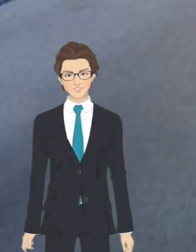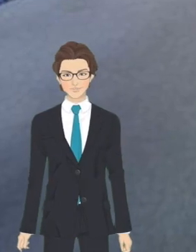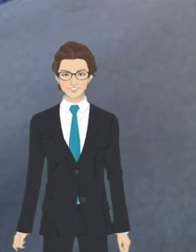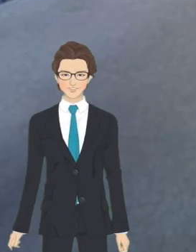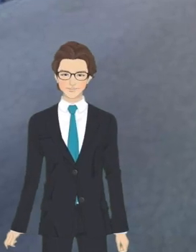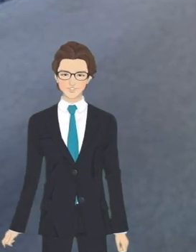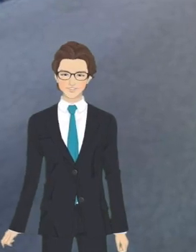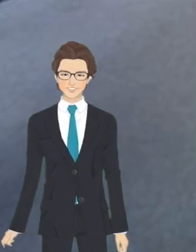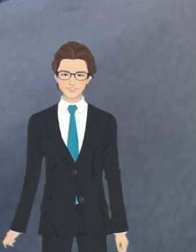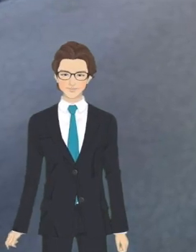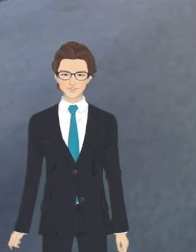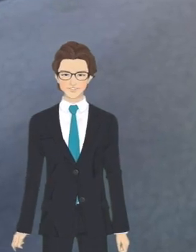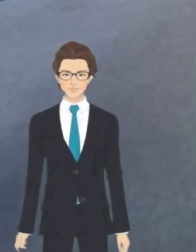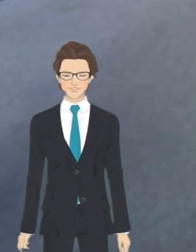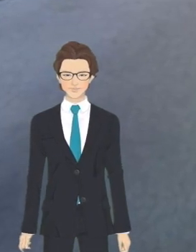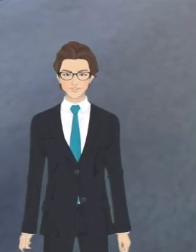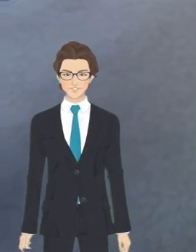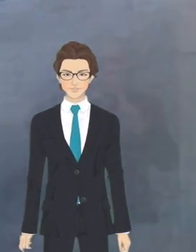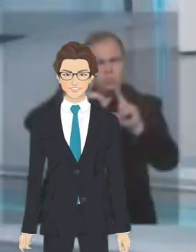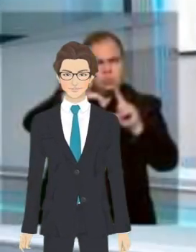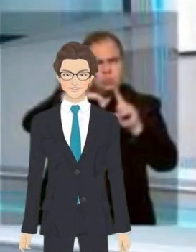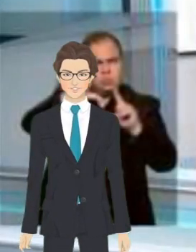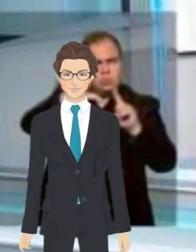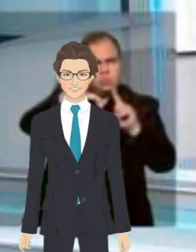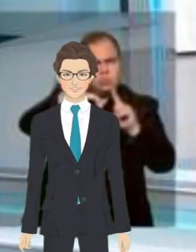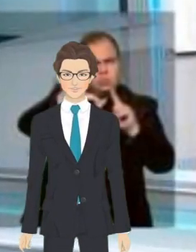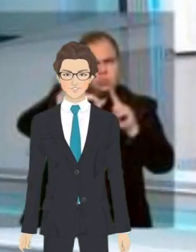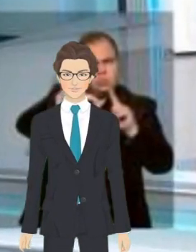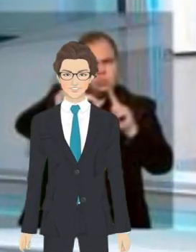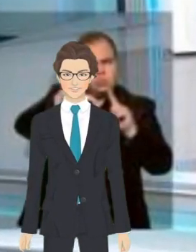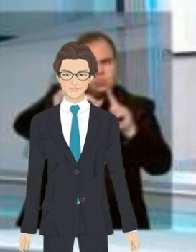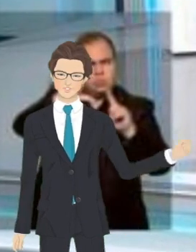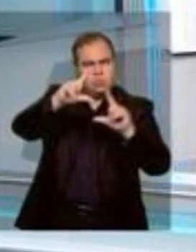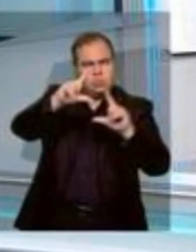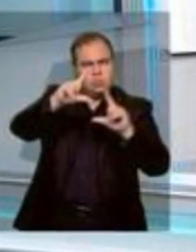Tarcísio critica 'sensacionalismo' de Haddad por citar tiroteio em Paraisópolis